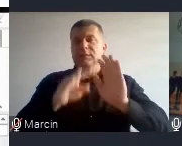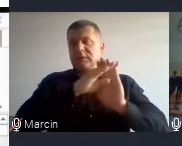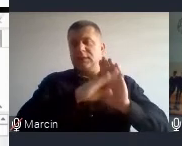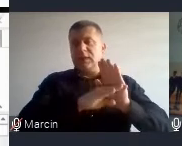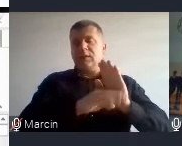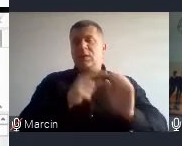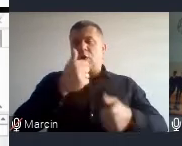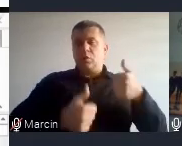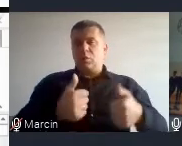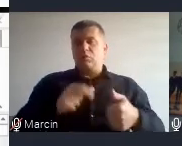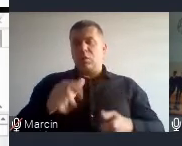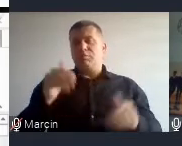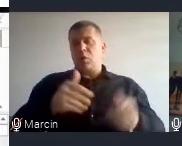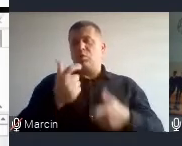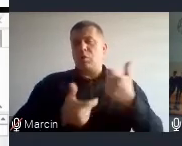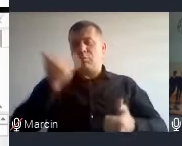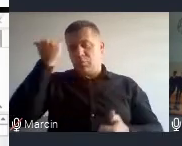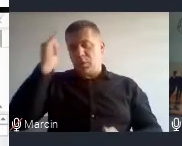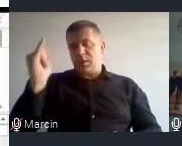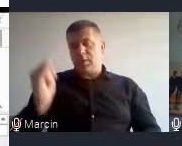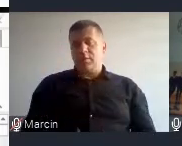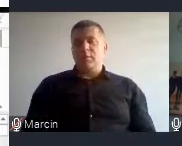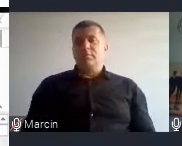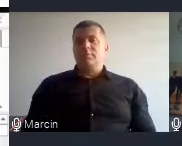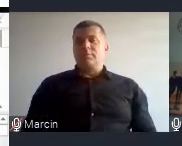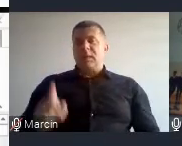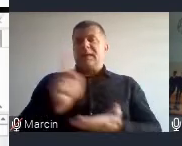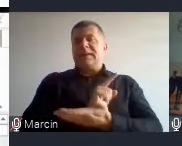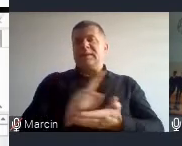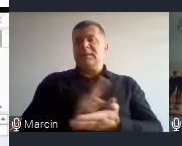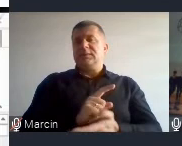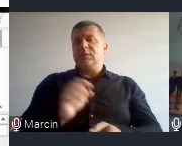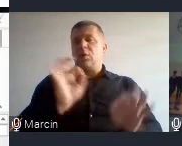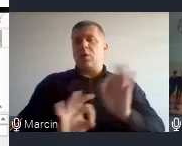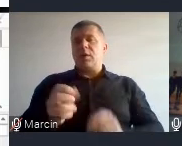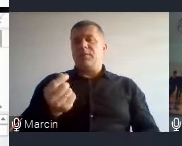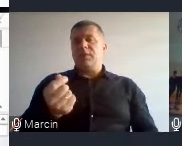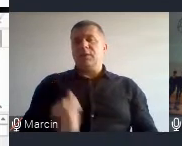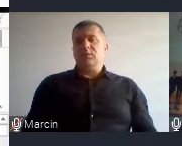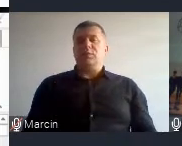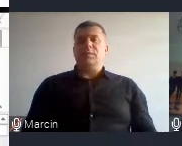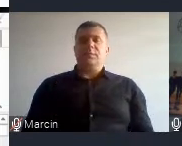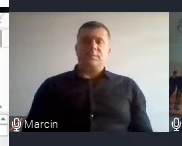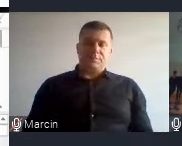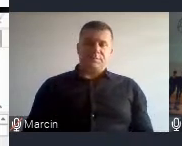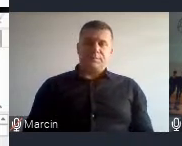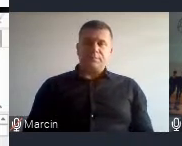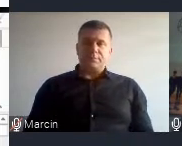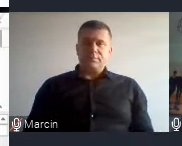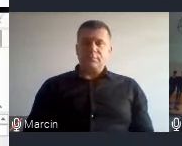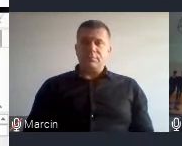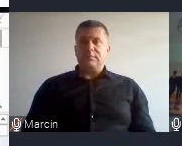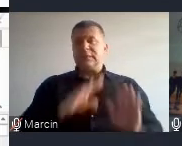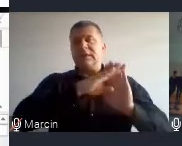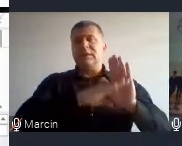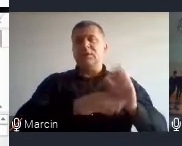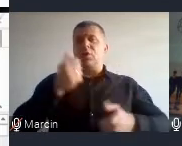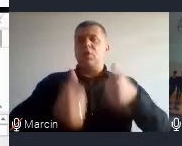jeśli weźmie się za zasadę konkurencyjności, to może popełnić błędy obarczone ryzykiem korekty finansowej.